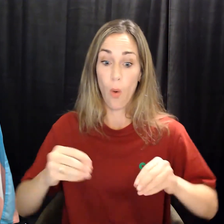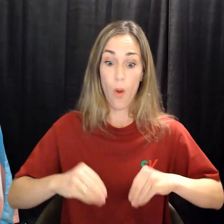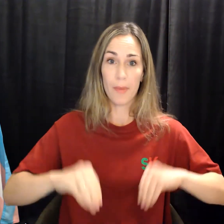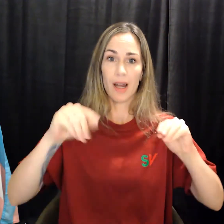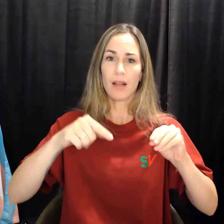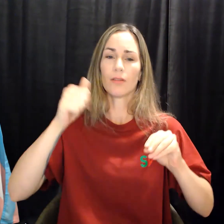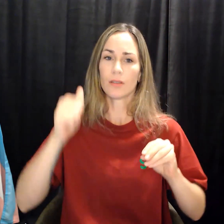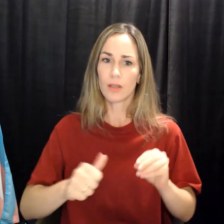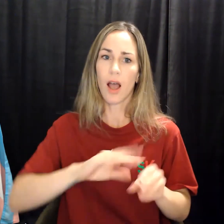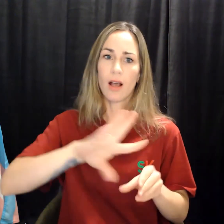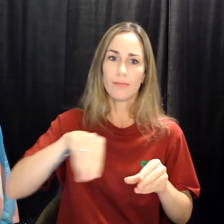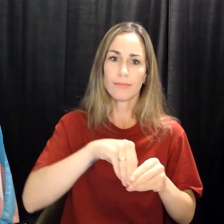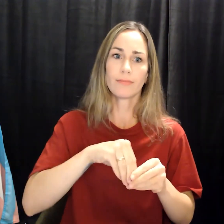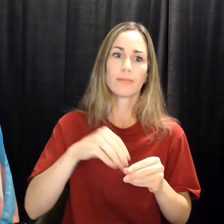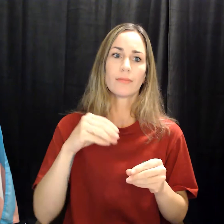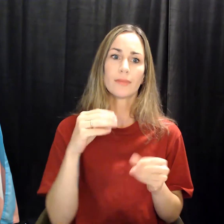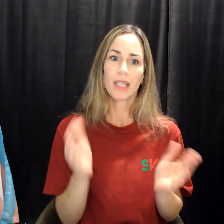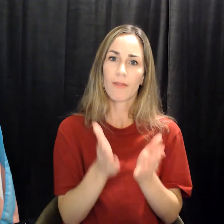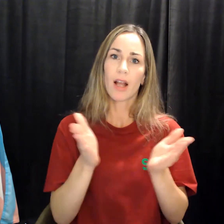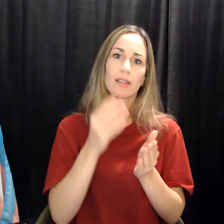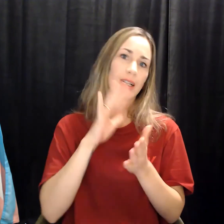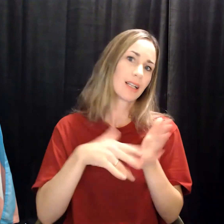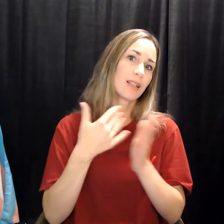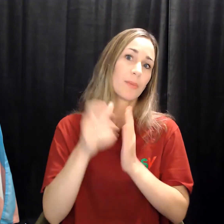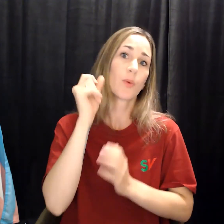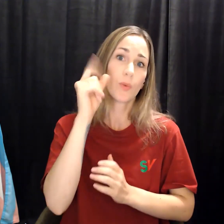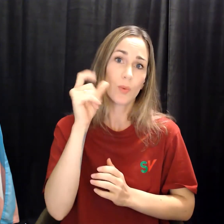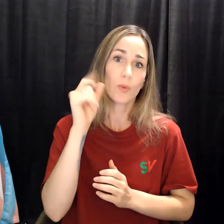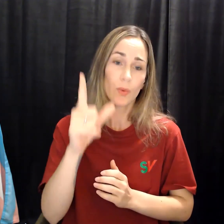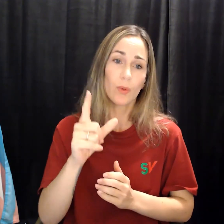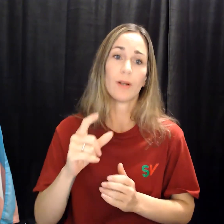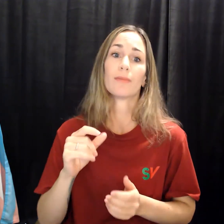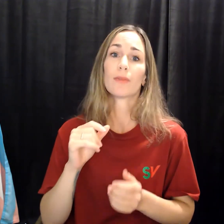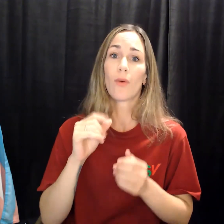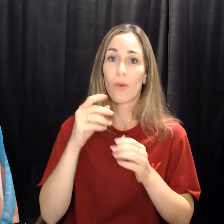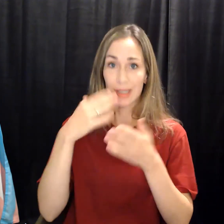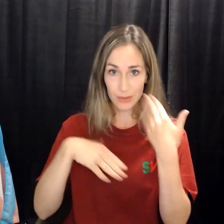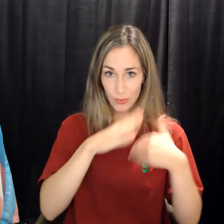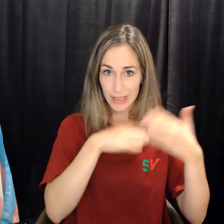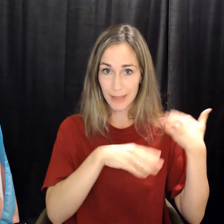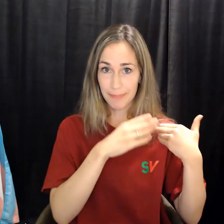Opplæringen skal ivareta tegnspråkets kultur og historie.